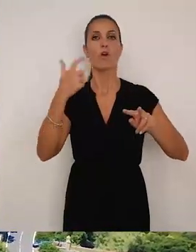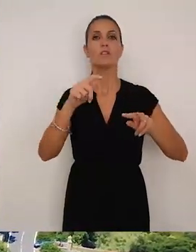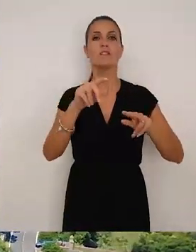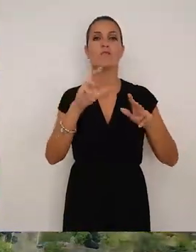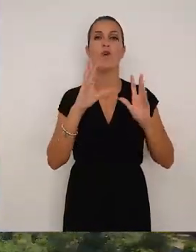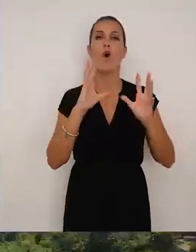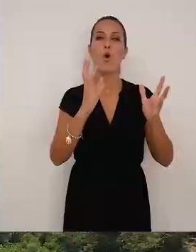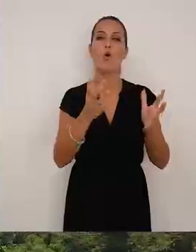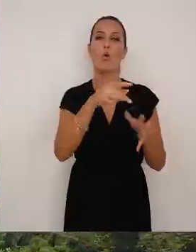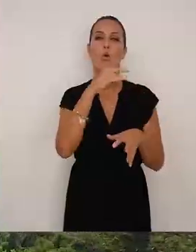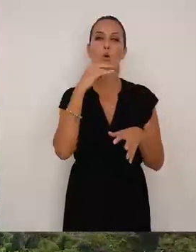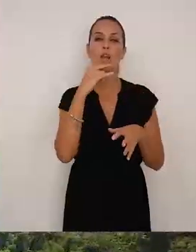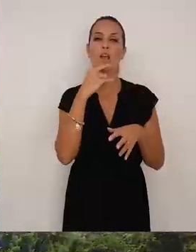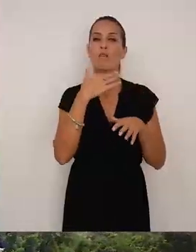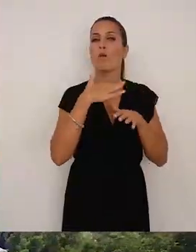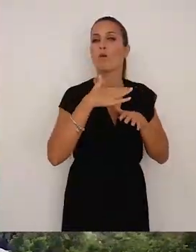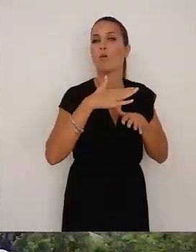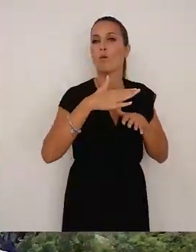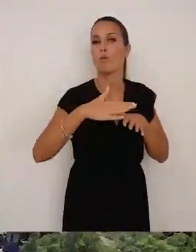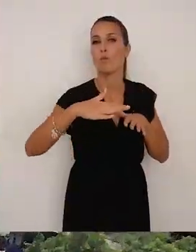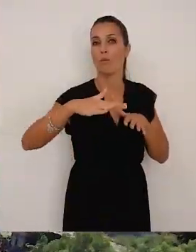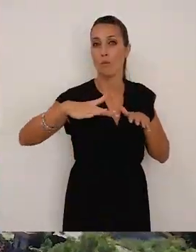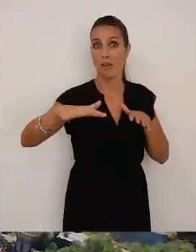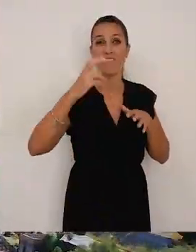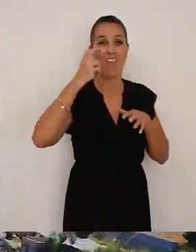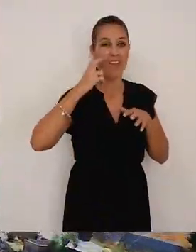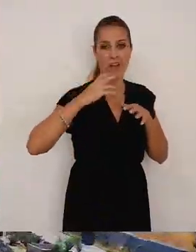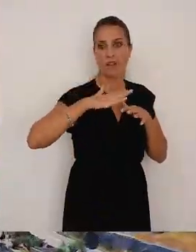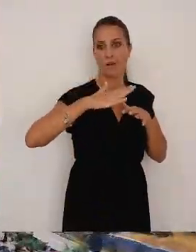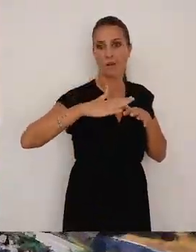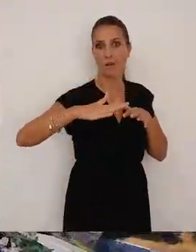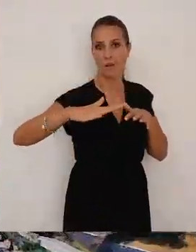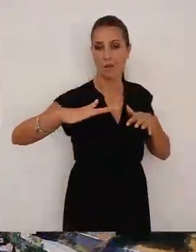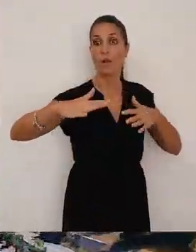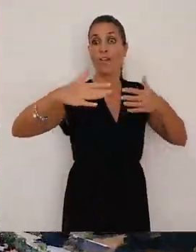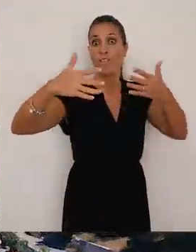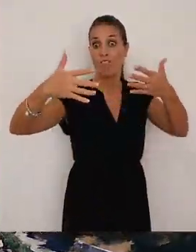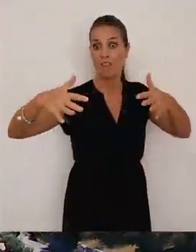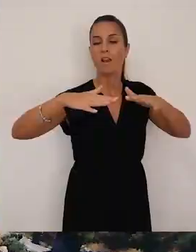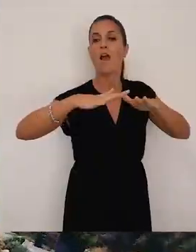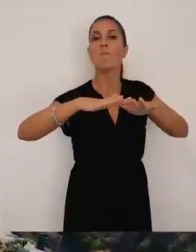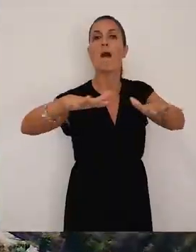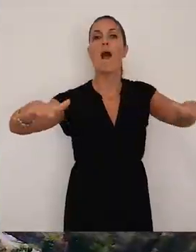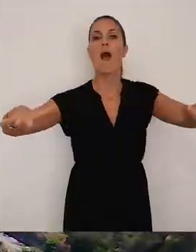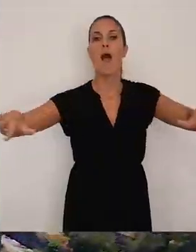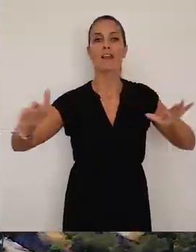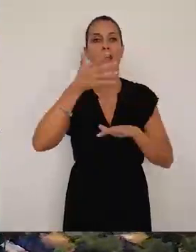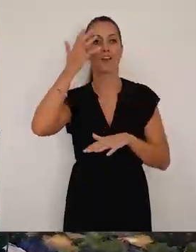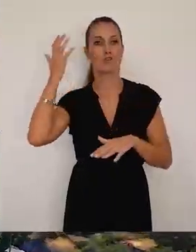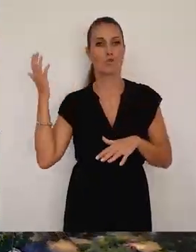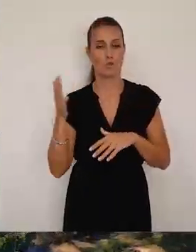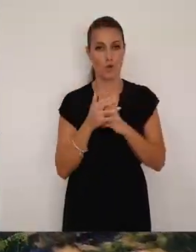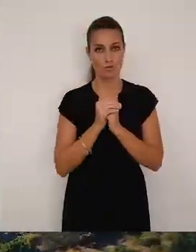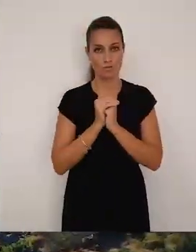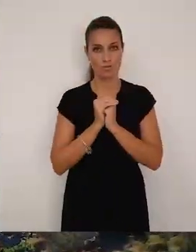secolari alberi di olivo, che lentamente degradano verso l’irruente azzurro dello Ionio.